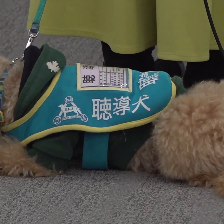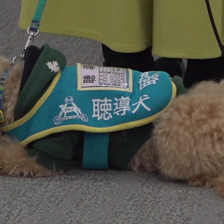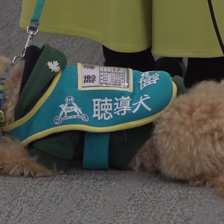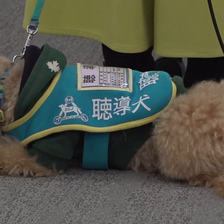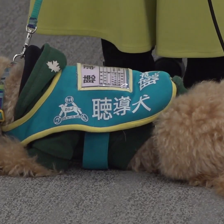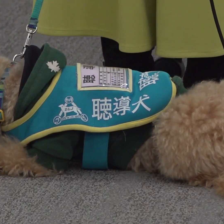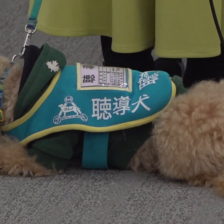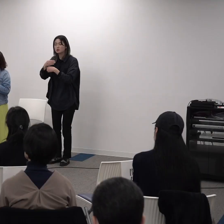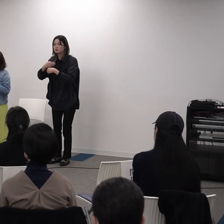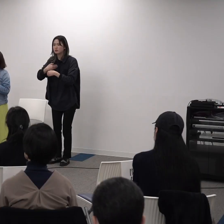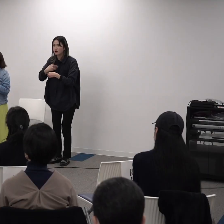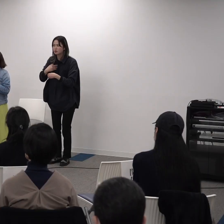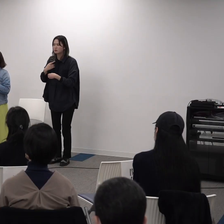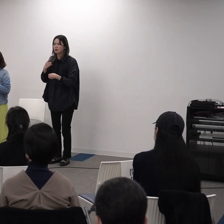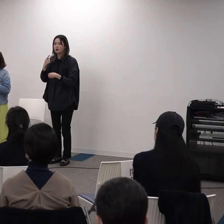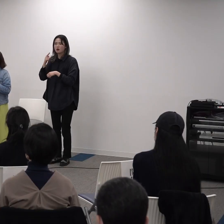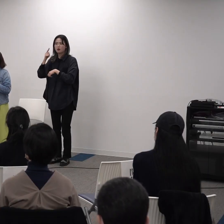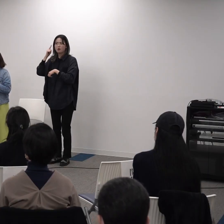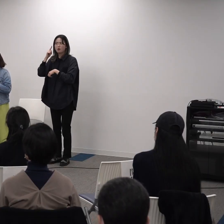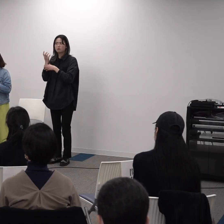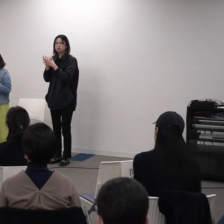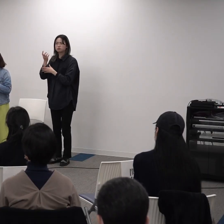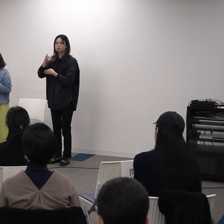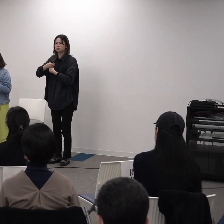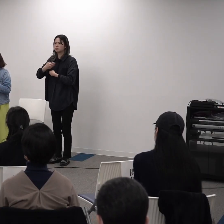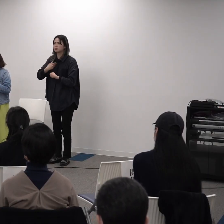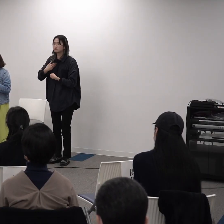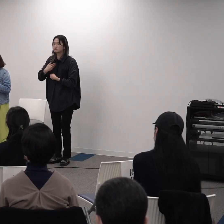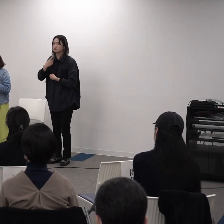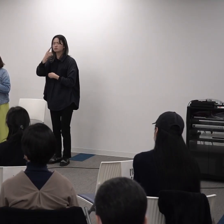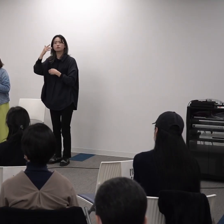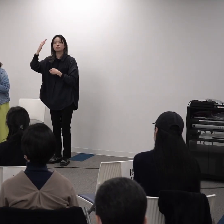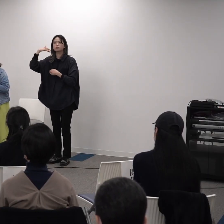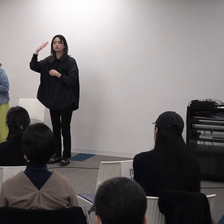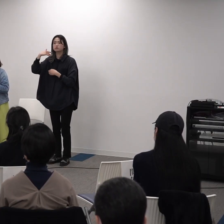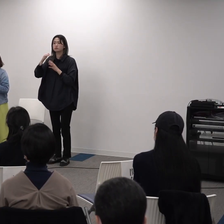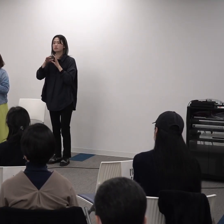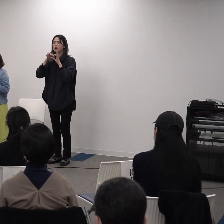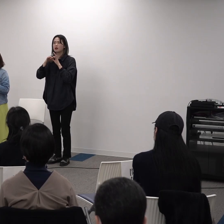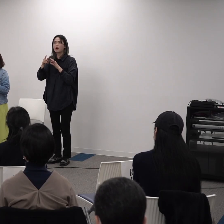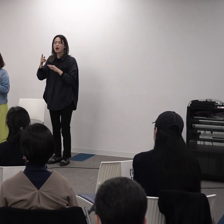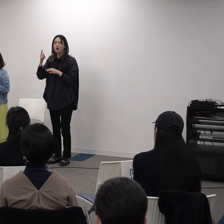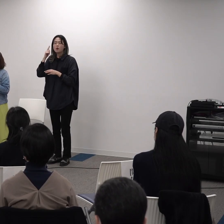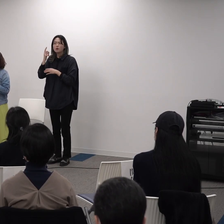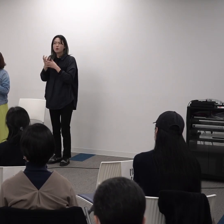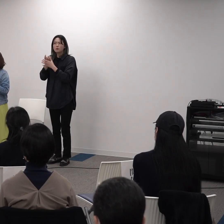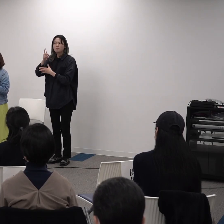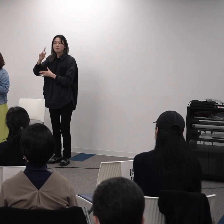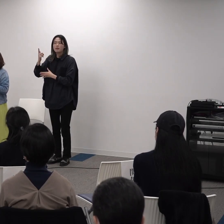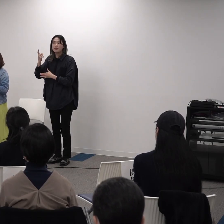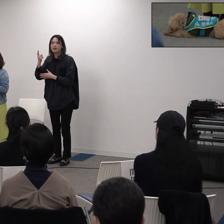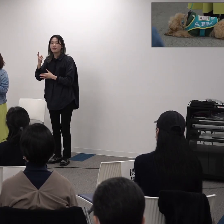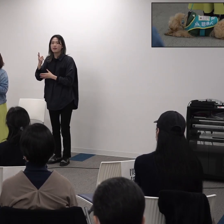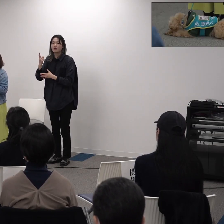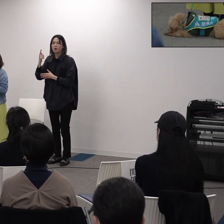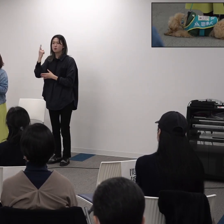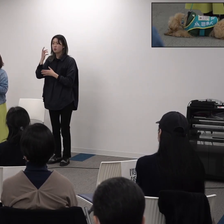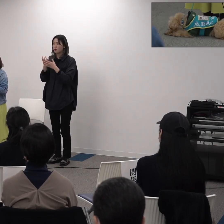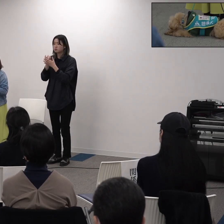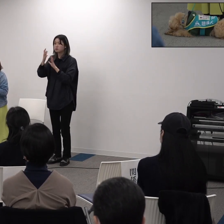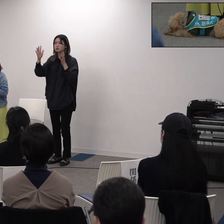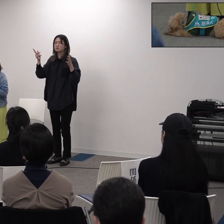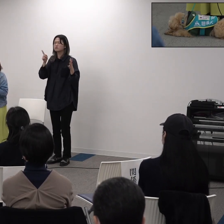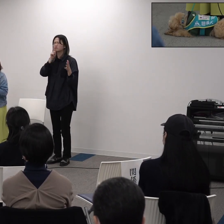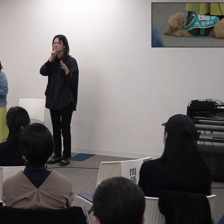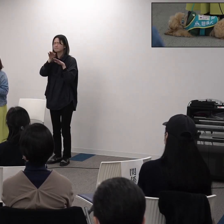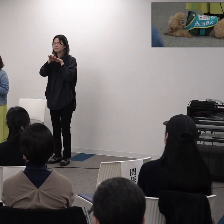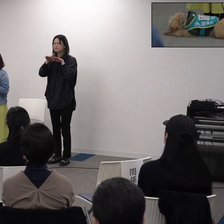私達は聞こえないので いつもいつも その音を気にかけてなければ 音が起こってないのにもしかしたらと思ってしまう